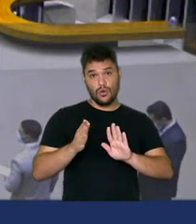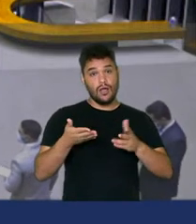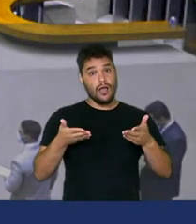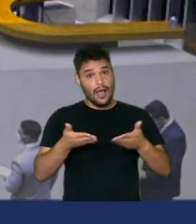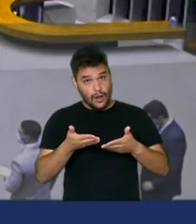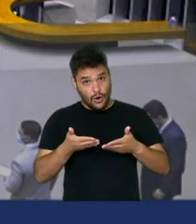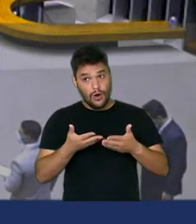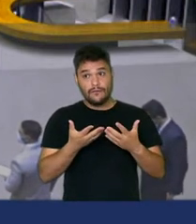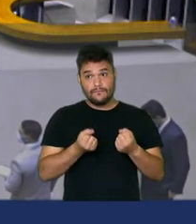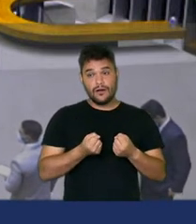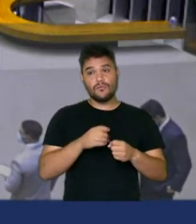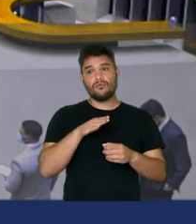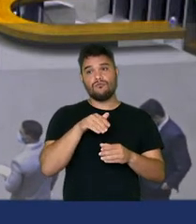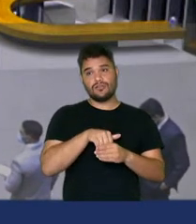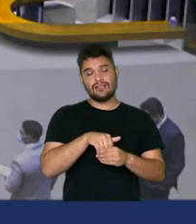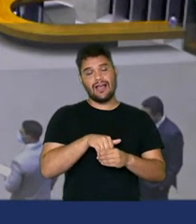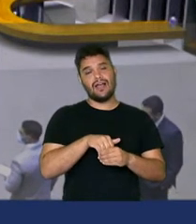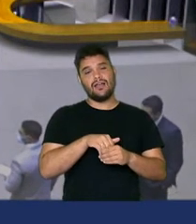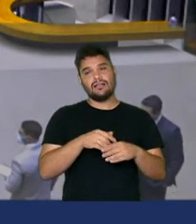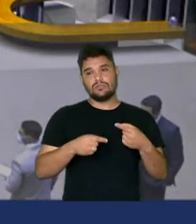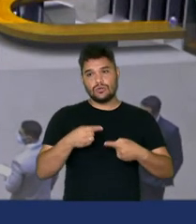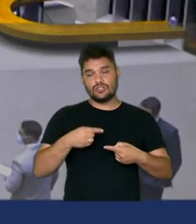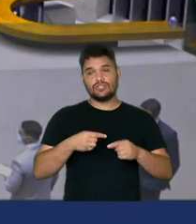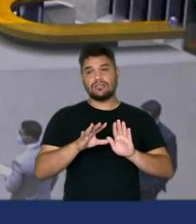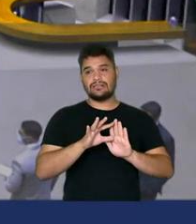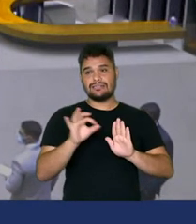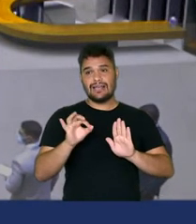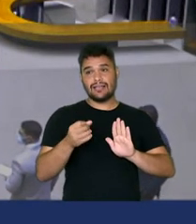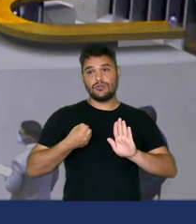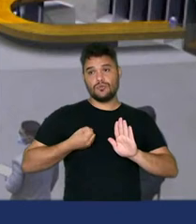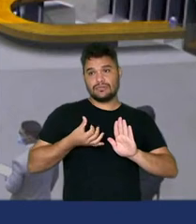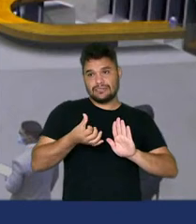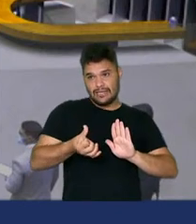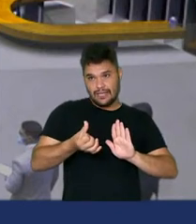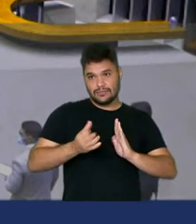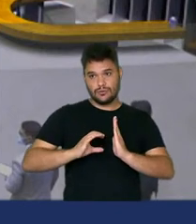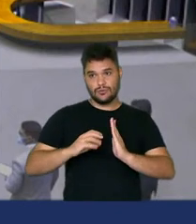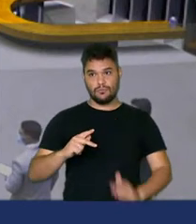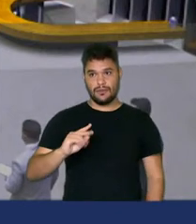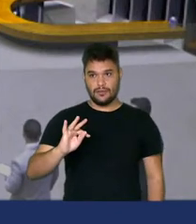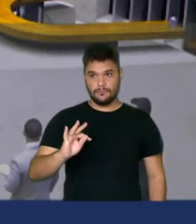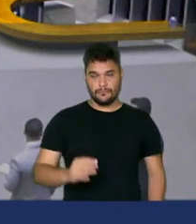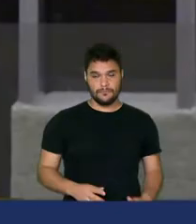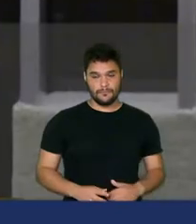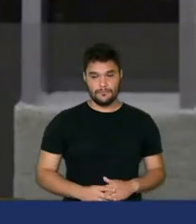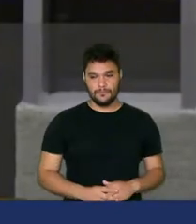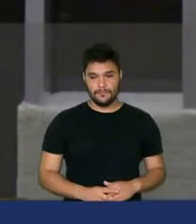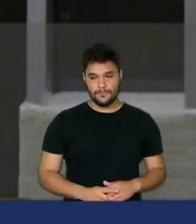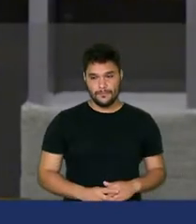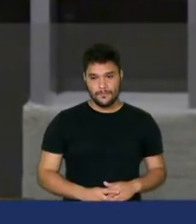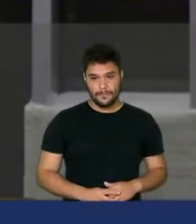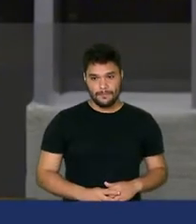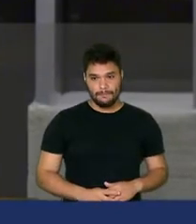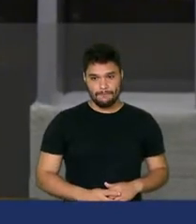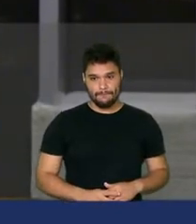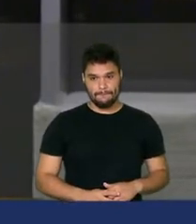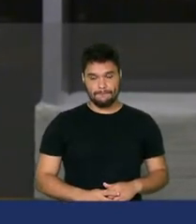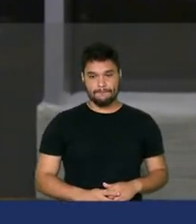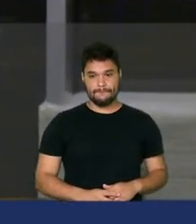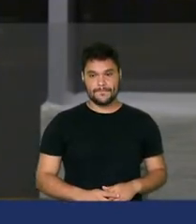FOI O QUINTO DESTAQUE APRESENTADO E NO PLENÁRIO O SEXTO DESTAQUE TAMBÉM ESSE APRESENTADO PELO PT. [DEPUTADO]: A INTENÇÃO DA NOSSA BANCADA DO PARTIDO DOS TRABALHADORES FOI